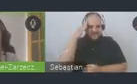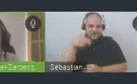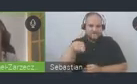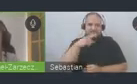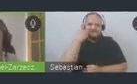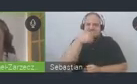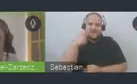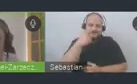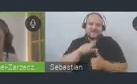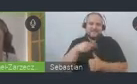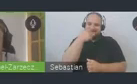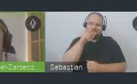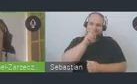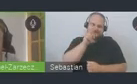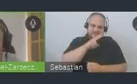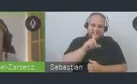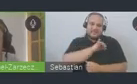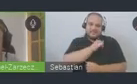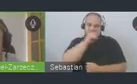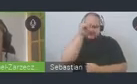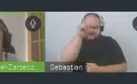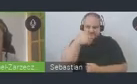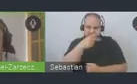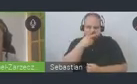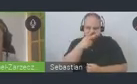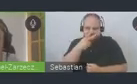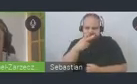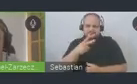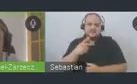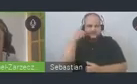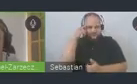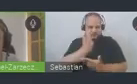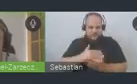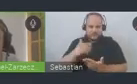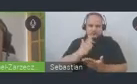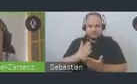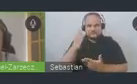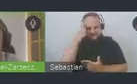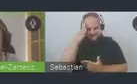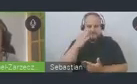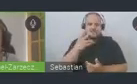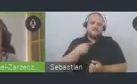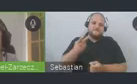ale waszych twarzy nie widzę, więc imion, nazwisk. Cześć, dobrze się z wami spotkać po raz kolejny.